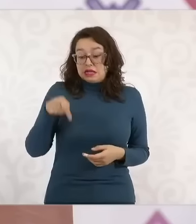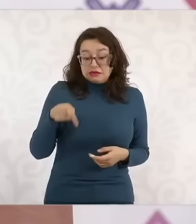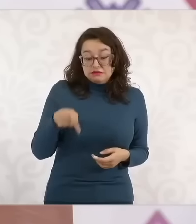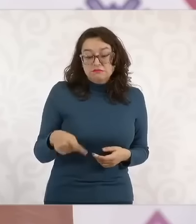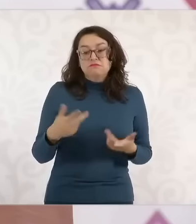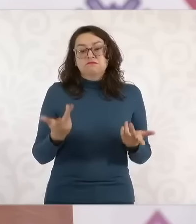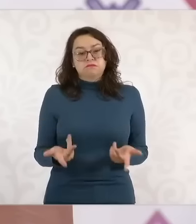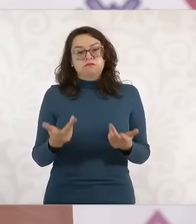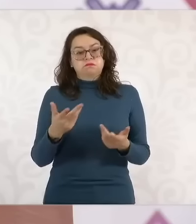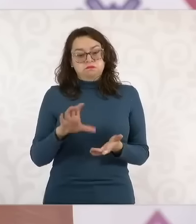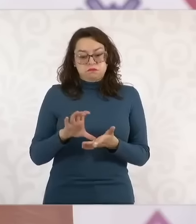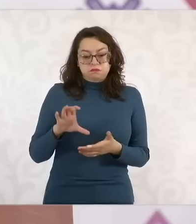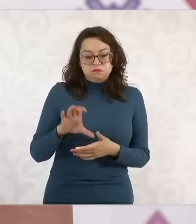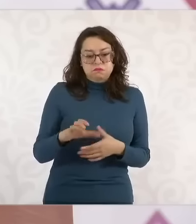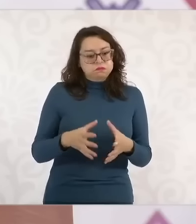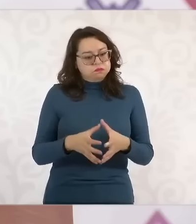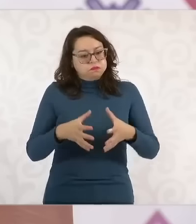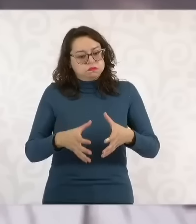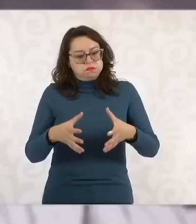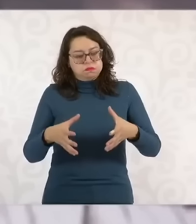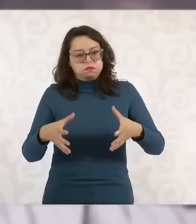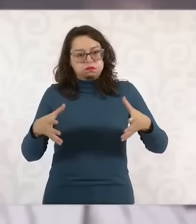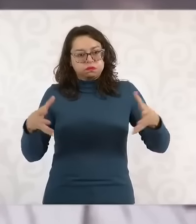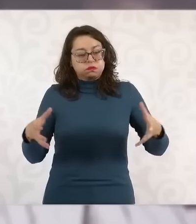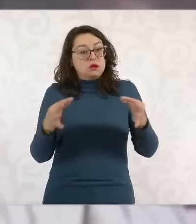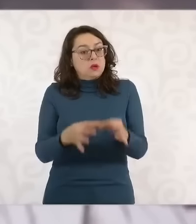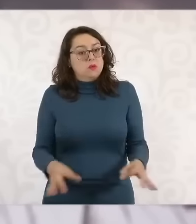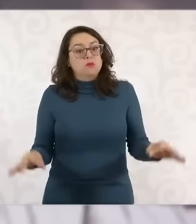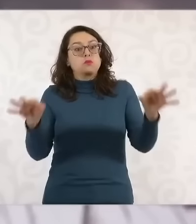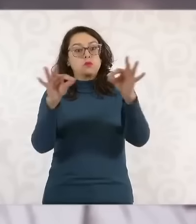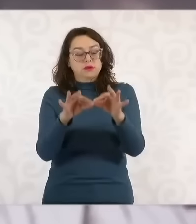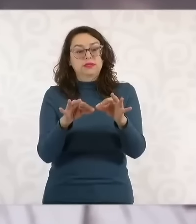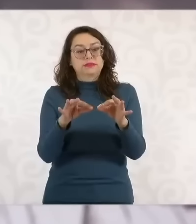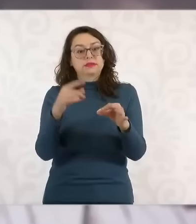consolidándose con un motor chalave de crecimiento para Pilgins y para JBS,